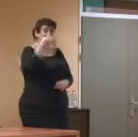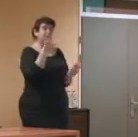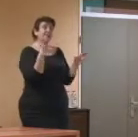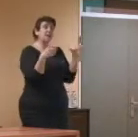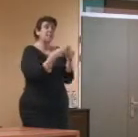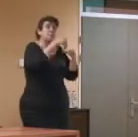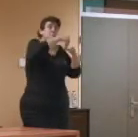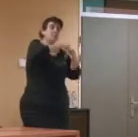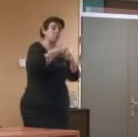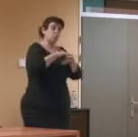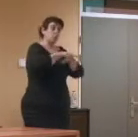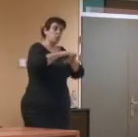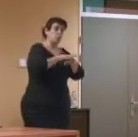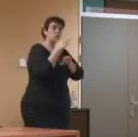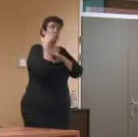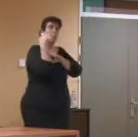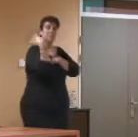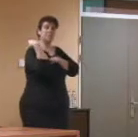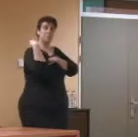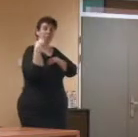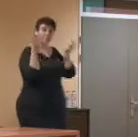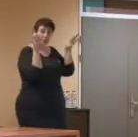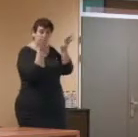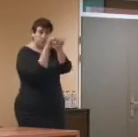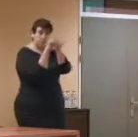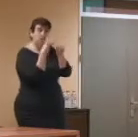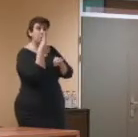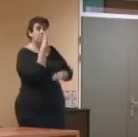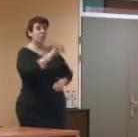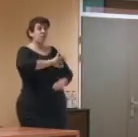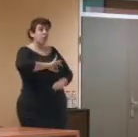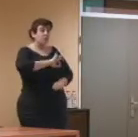provinciales o de la Diputación. También 6 ex-vicepresidentes,